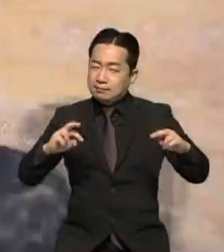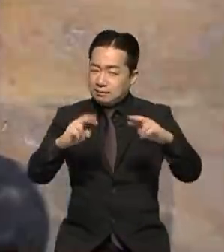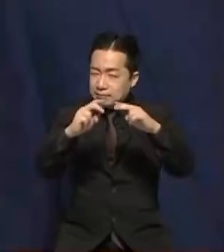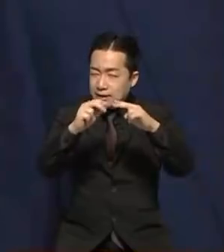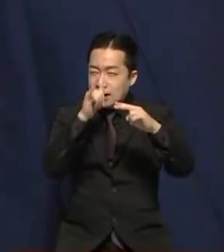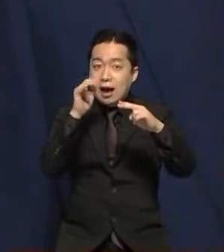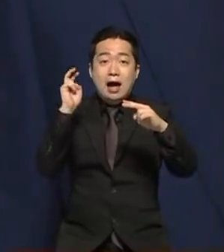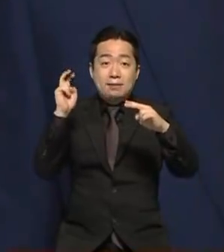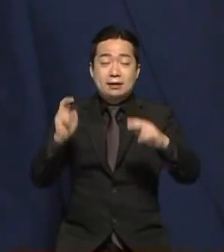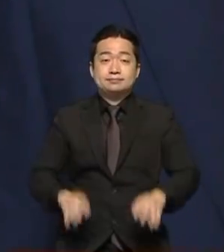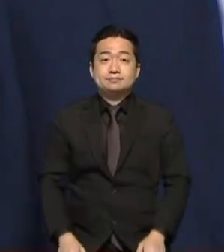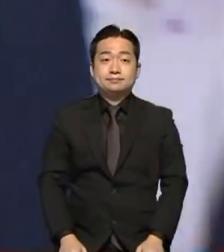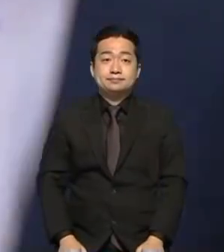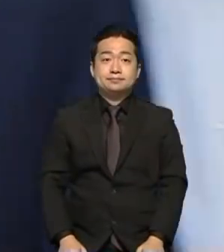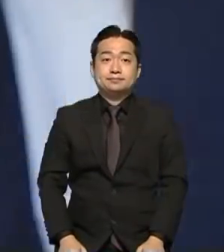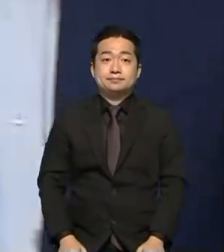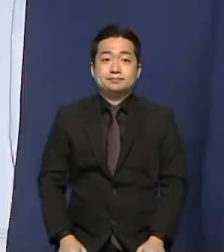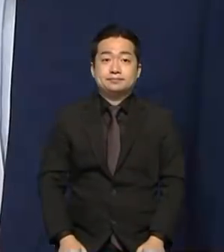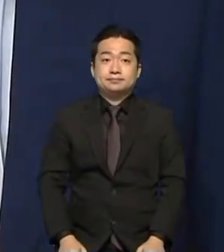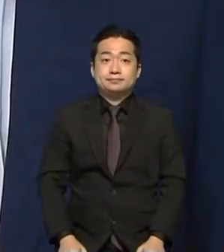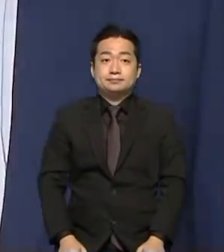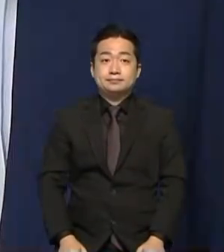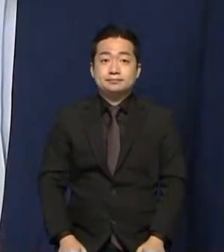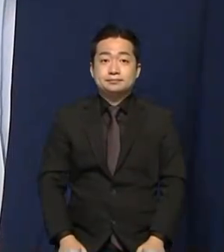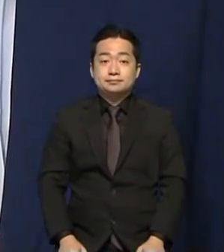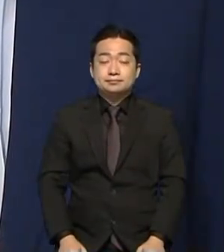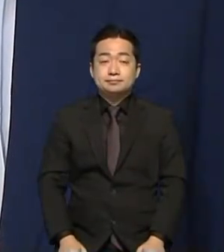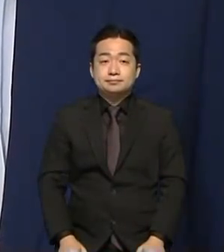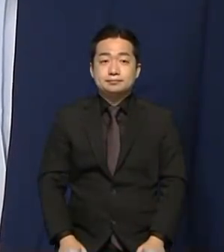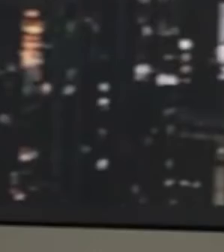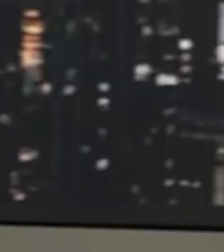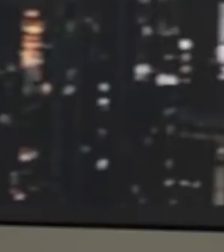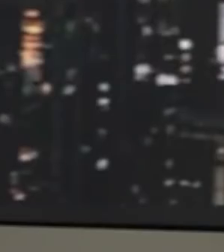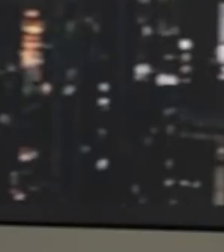신상과 관련된 문제라 샅바 싸움이 치열할 수밖에 없습니다. SBS 강청완입니다.